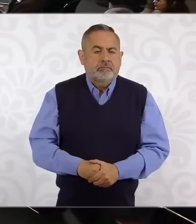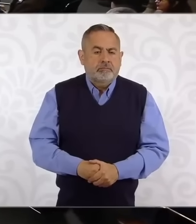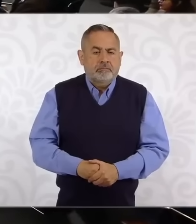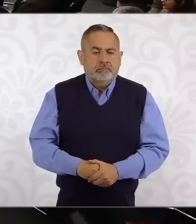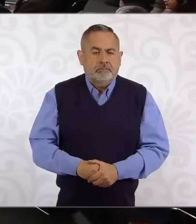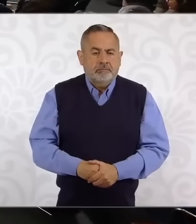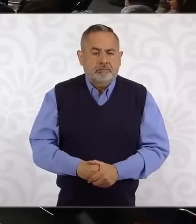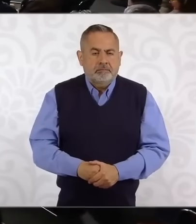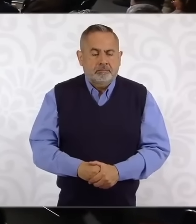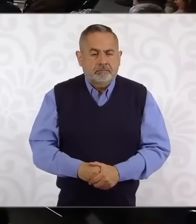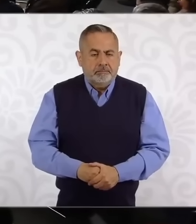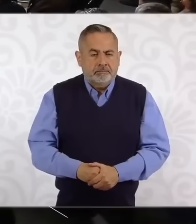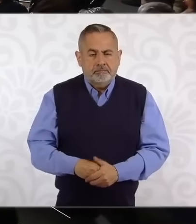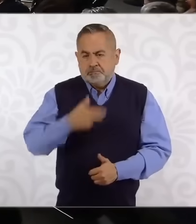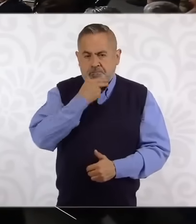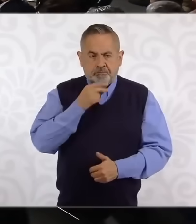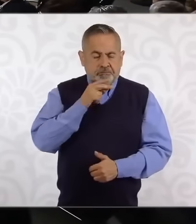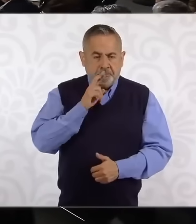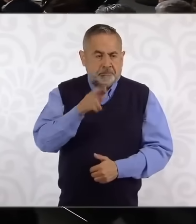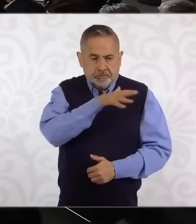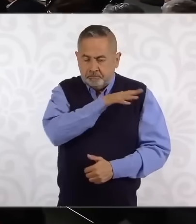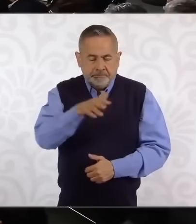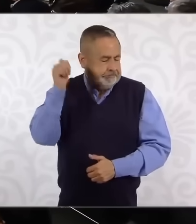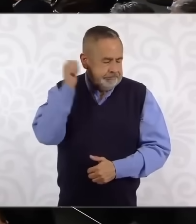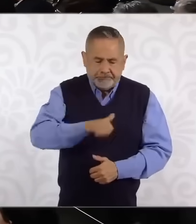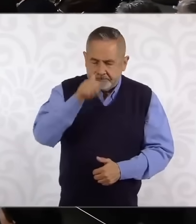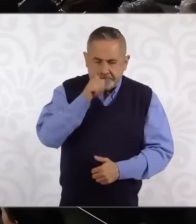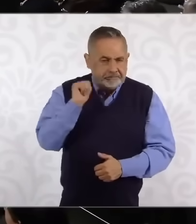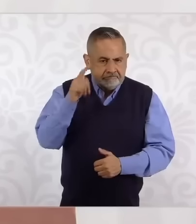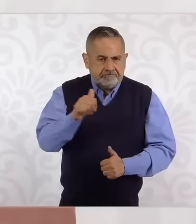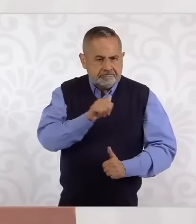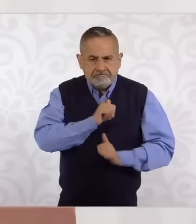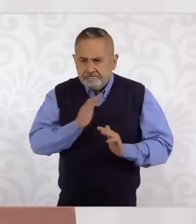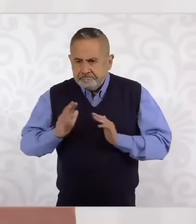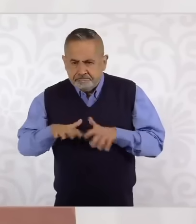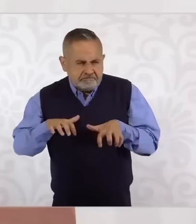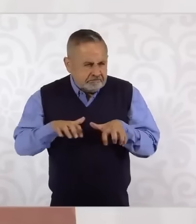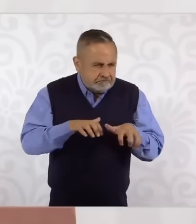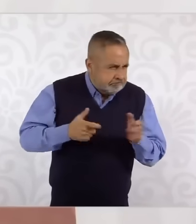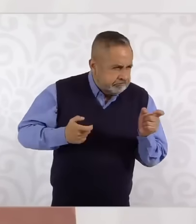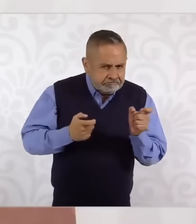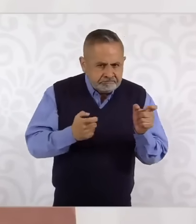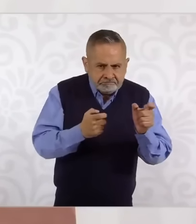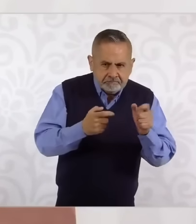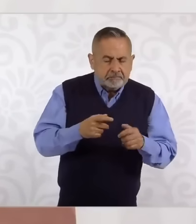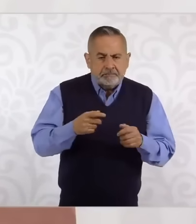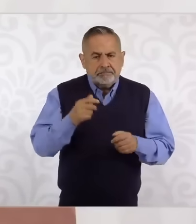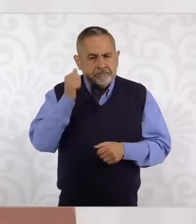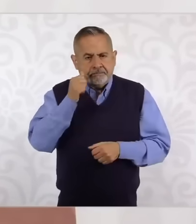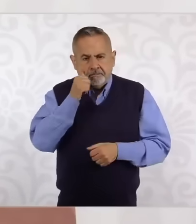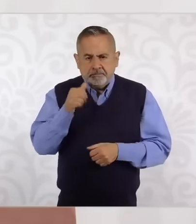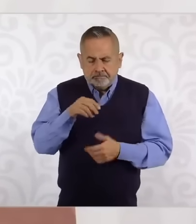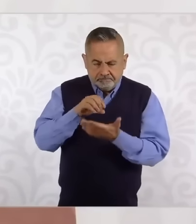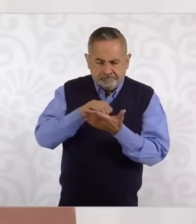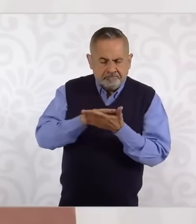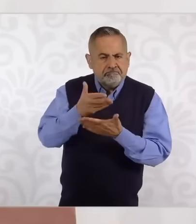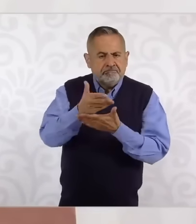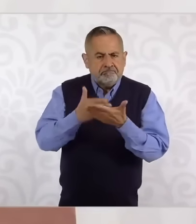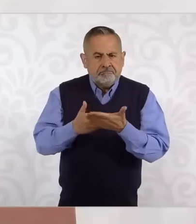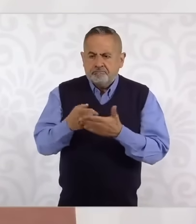En toda operación militar en se se dictan unas unos documentos, unas se llaman órdenes generales